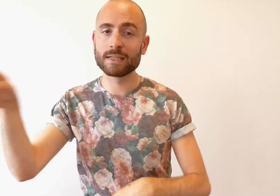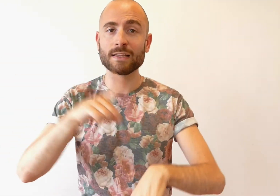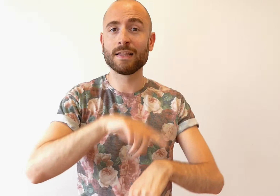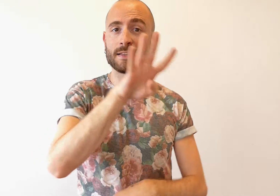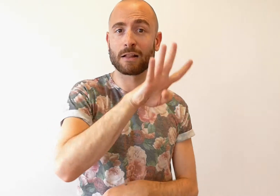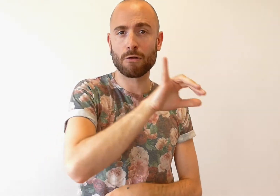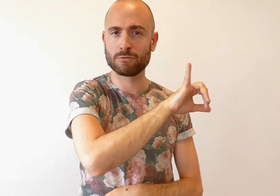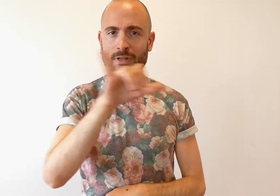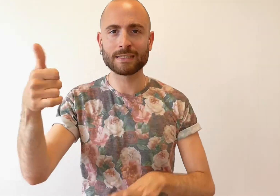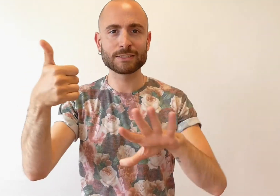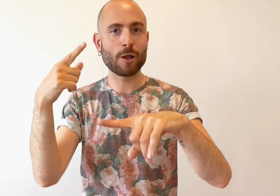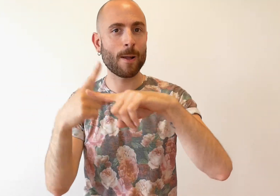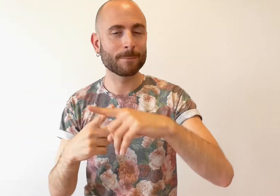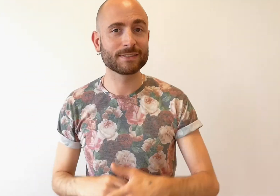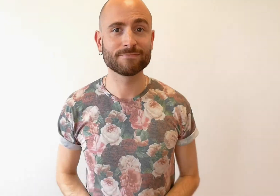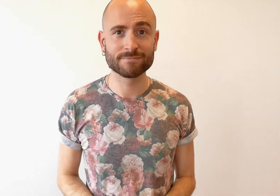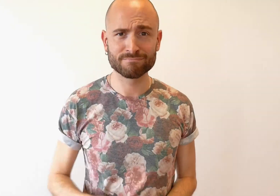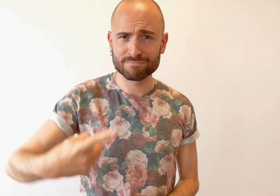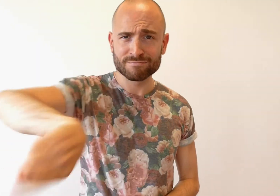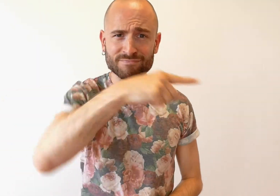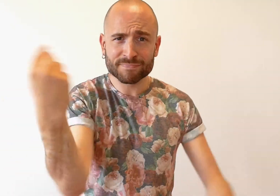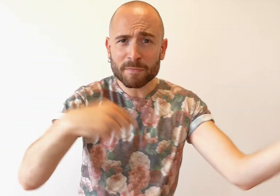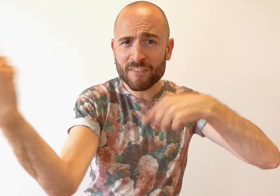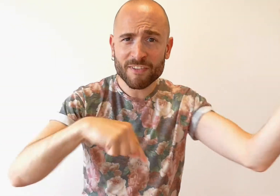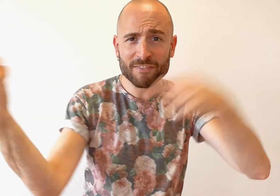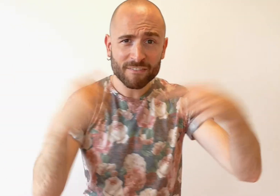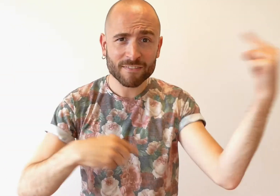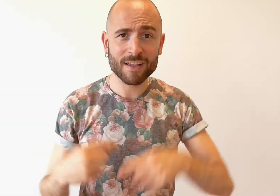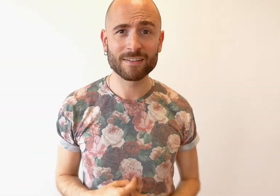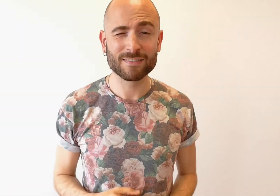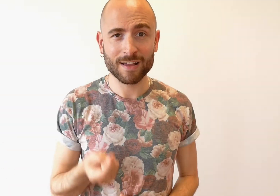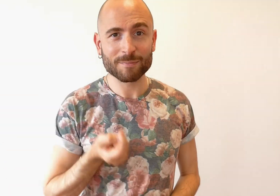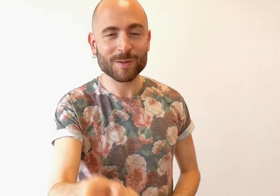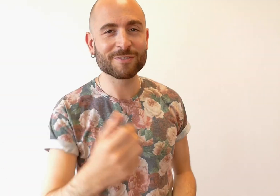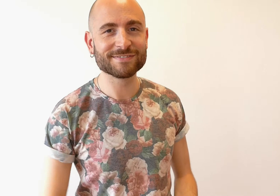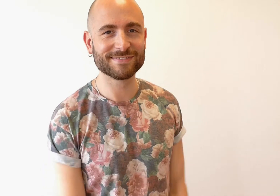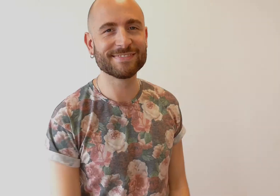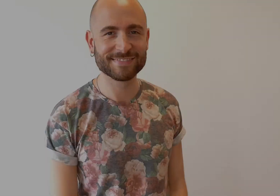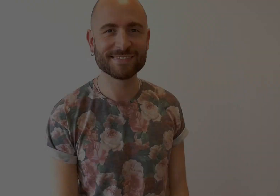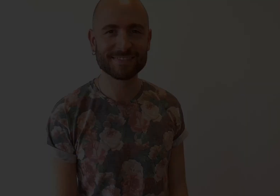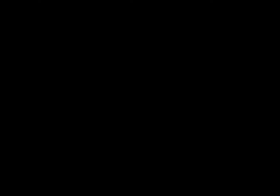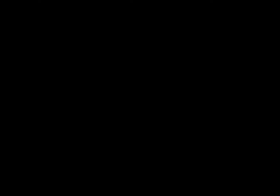Alors rendez-vous tous les mercredis, de 16h à 18h30. Venez nombreux !